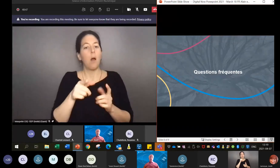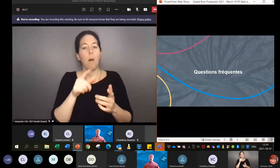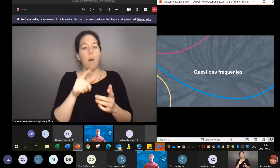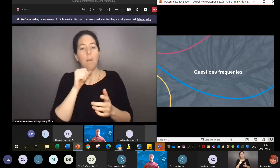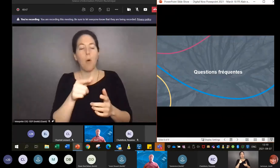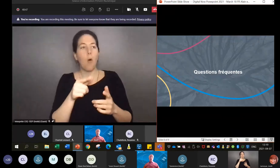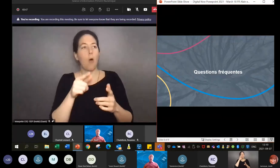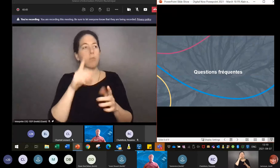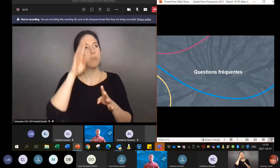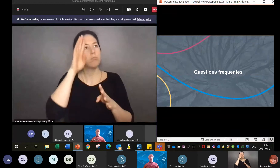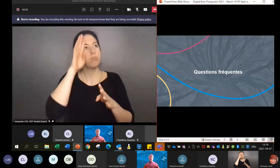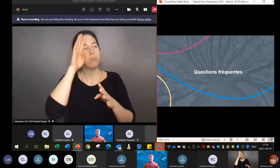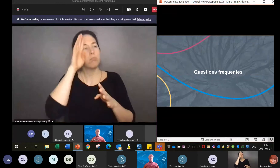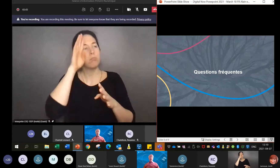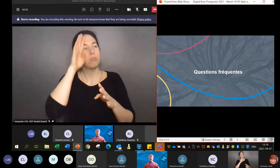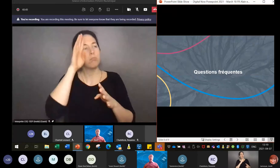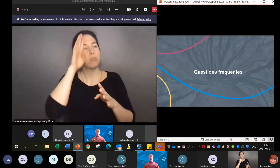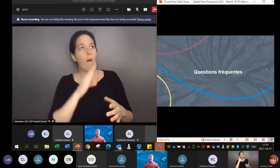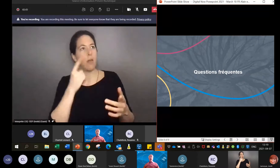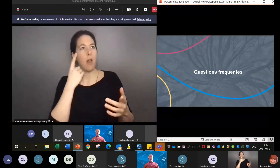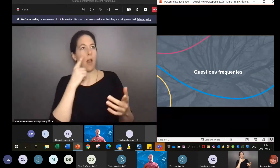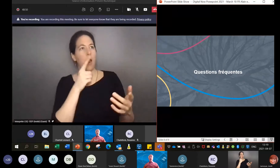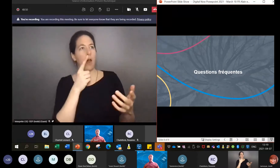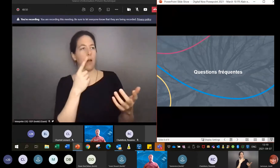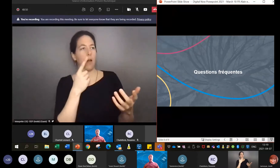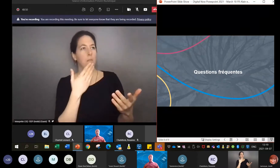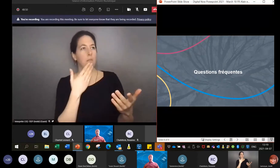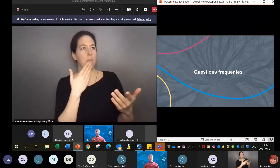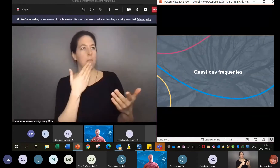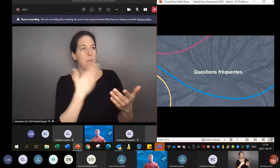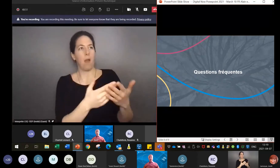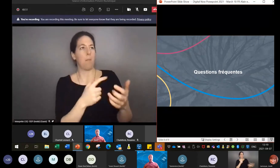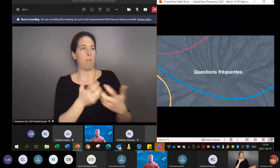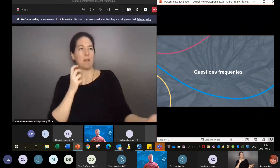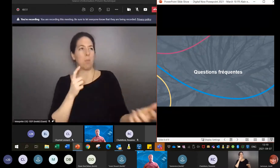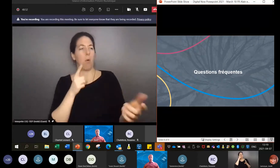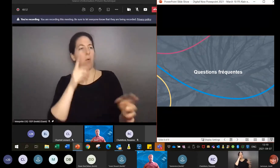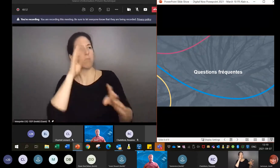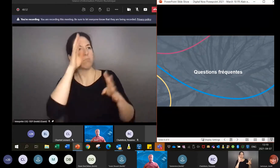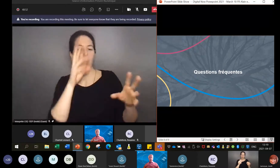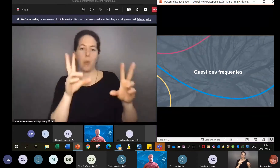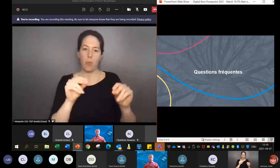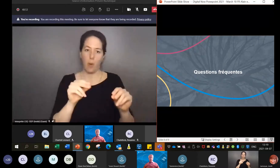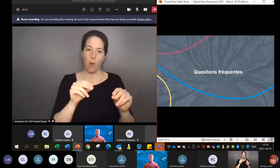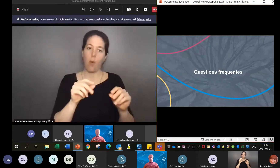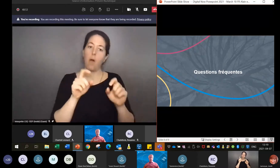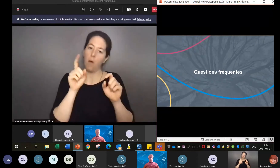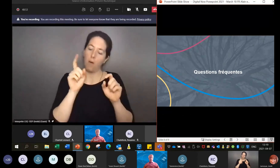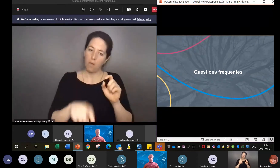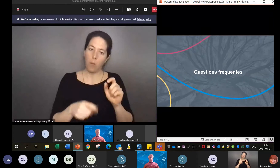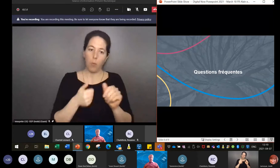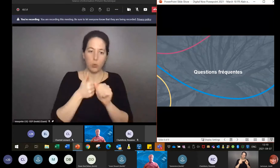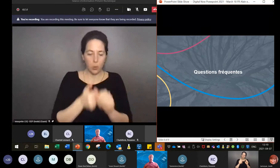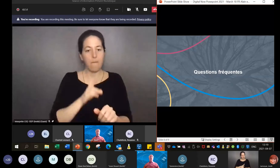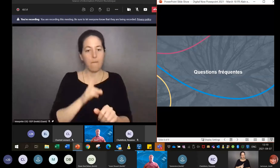Vous pouvez cumuler plus d’un profil en accord avec l’évolution de vos activités.